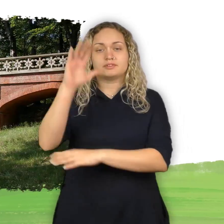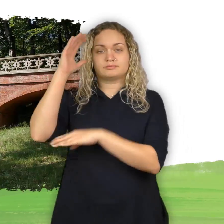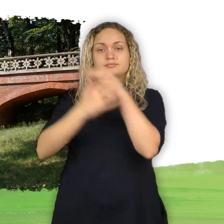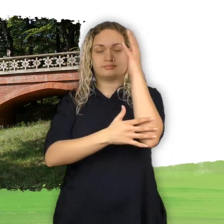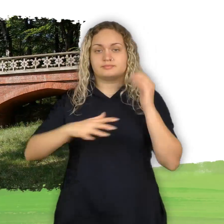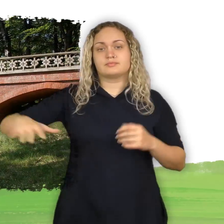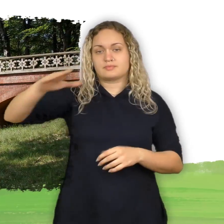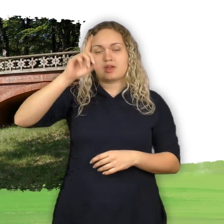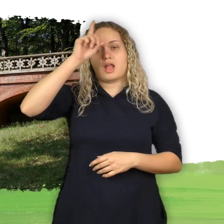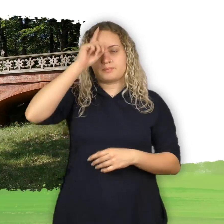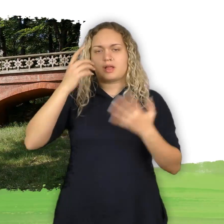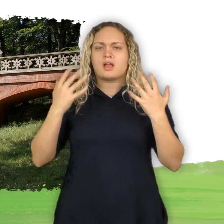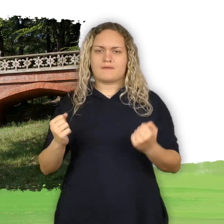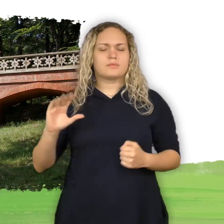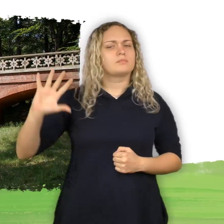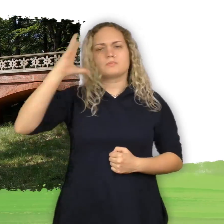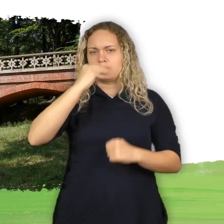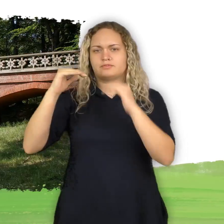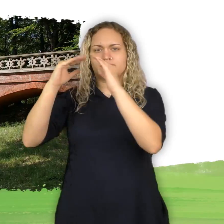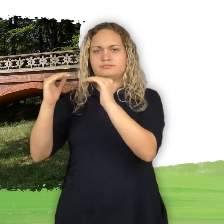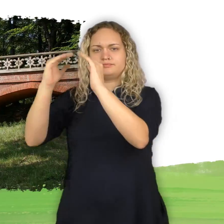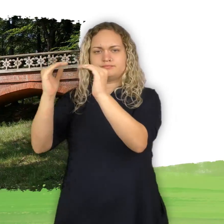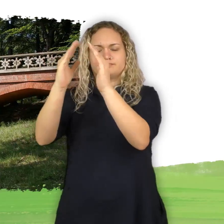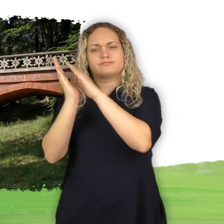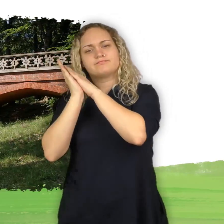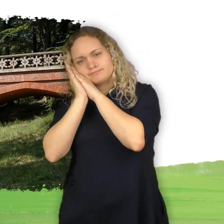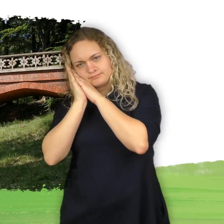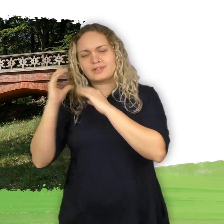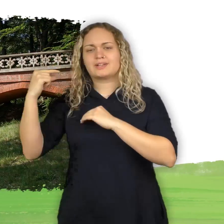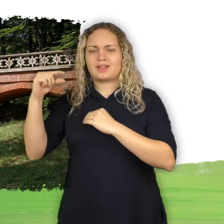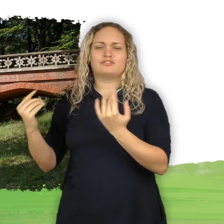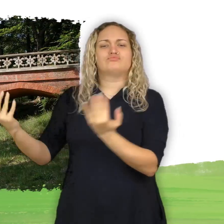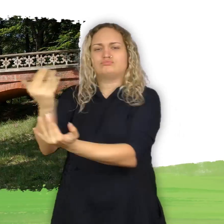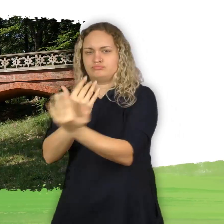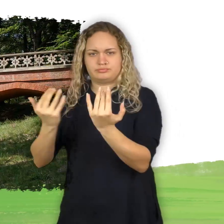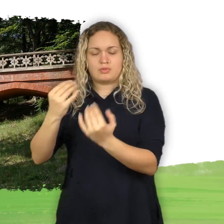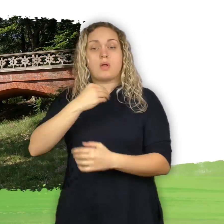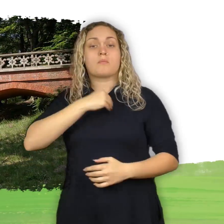Po stronie niemieckiej są ładne zabudowania – rezydencje z ogrodami.